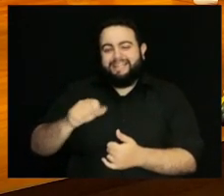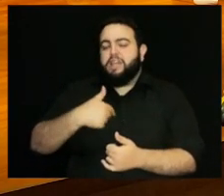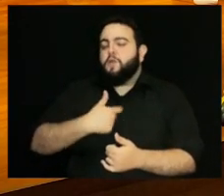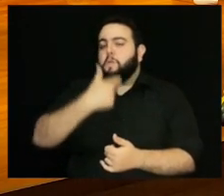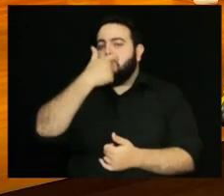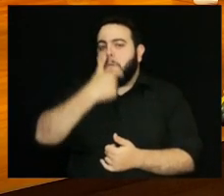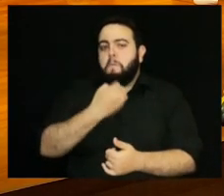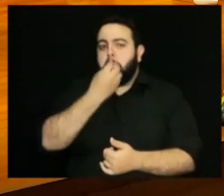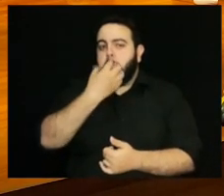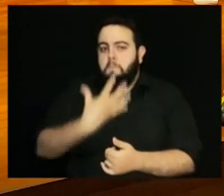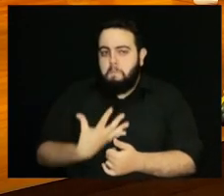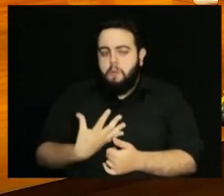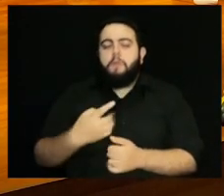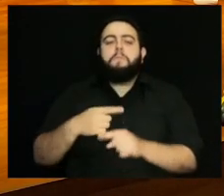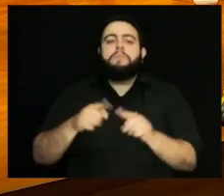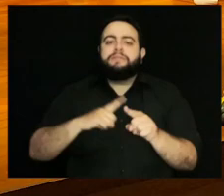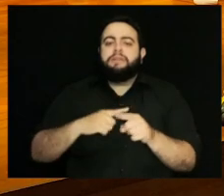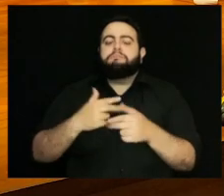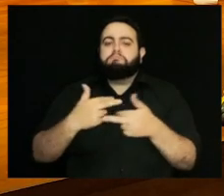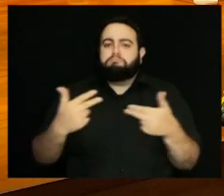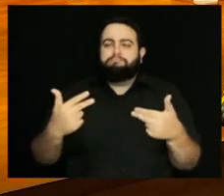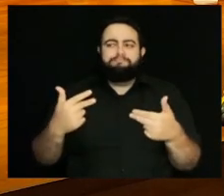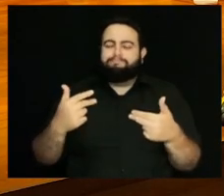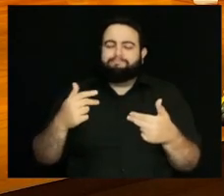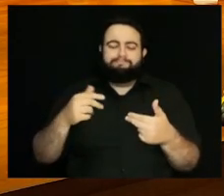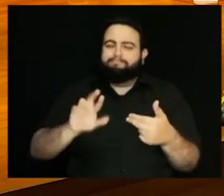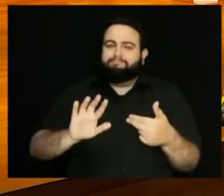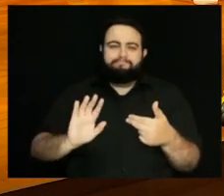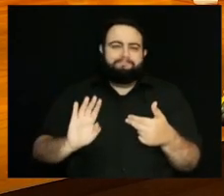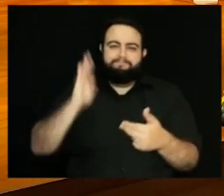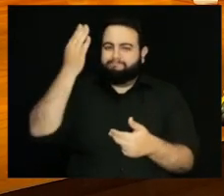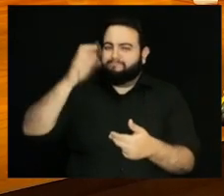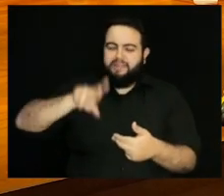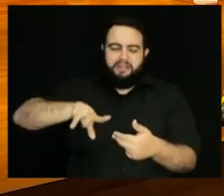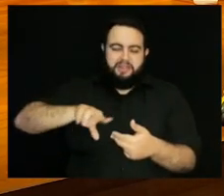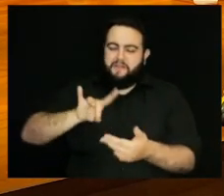pequenas inverdades, podia ter junto um documentário com a coisa como ela era mesmo